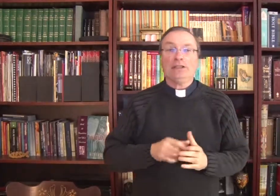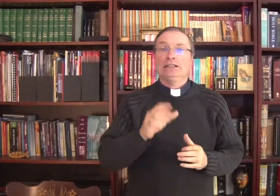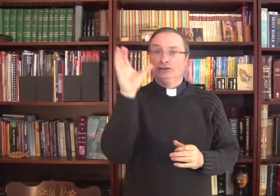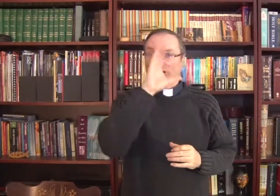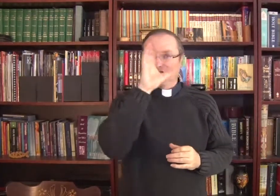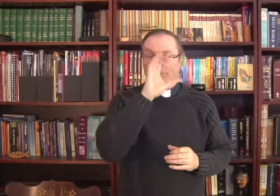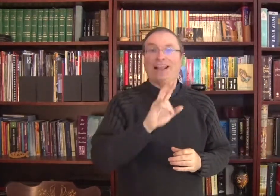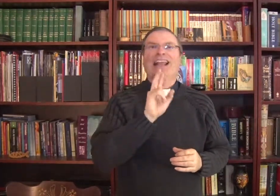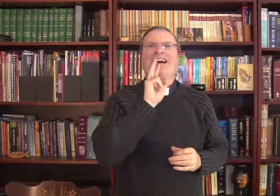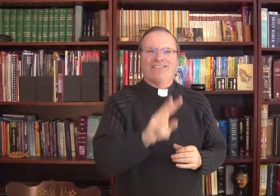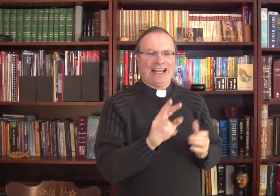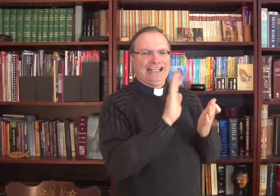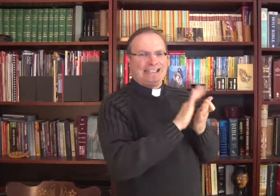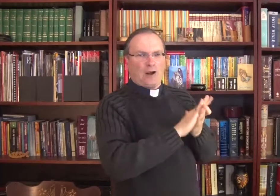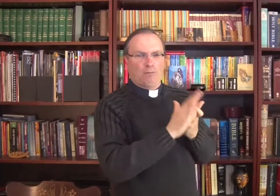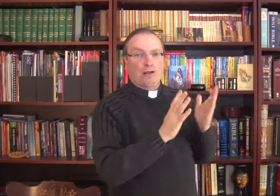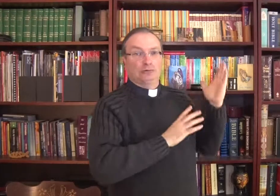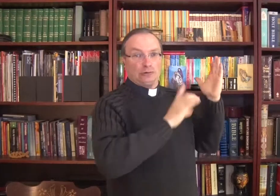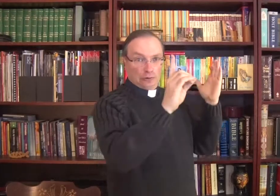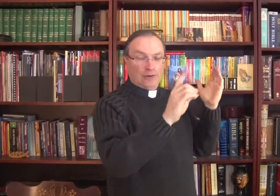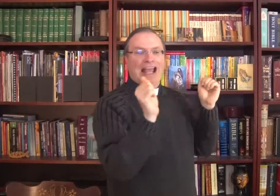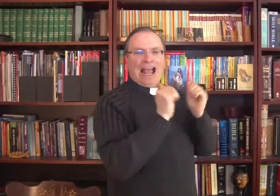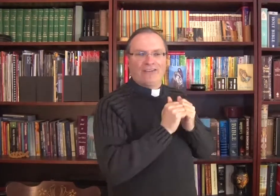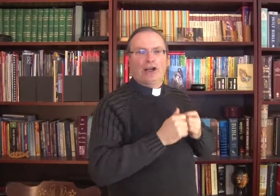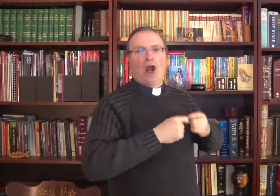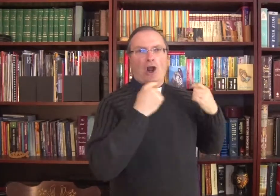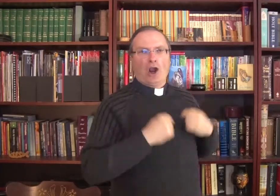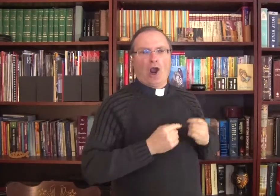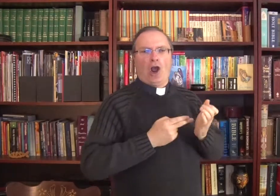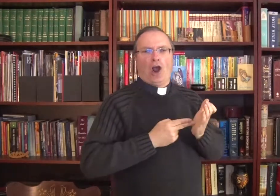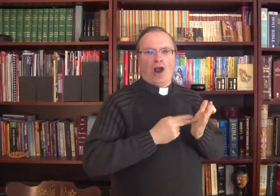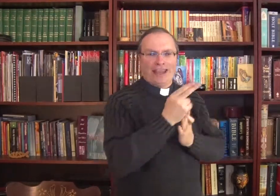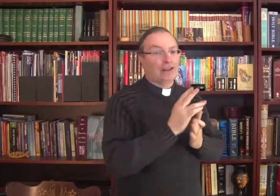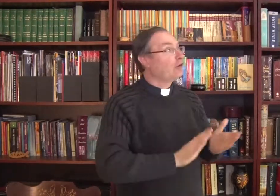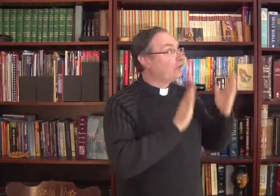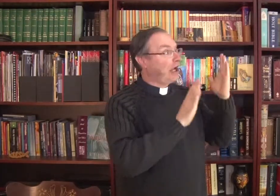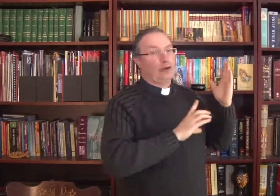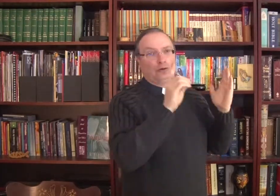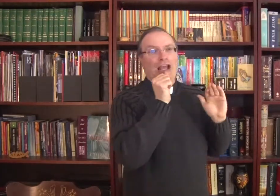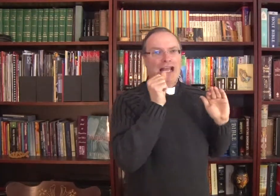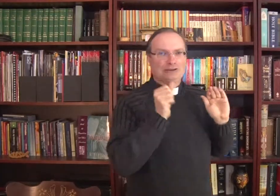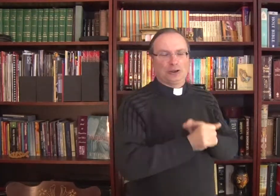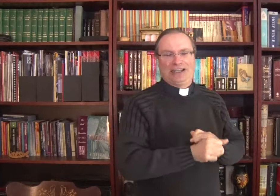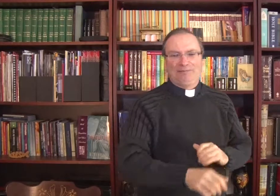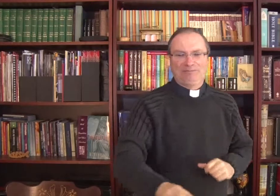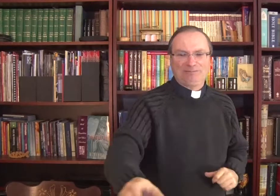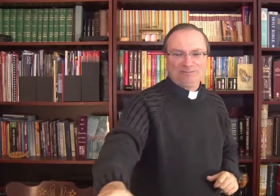Cherchez la vraie récompense de Dieu avec un cœur honnête devant Dieu en secret.